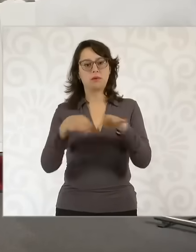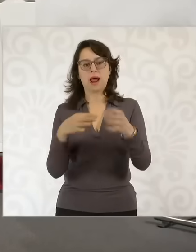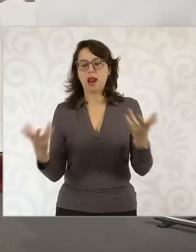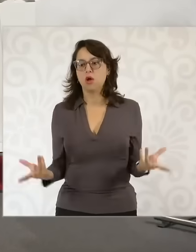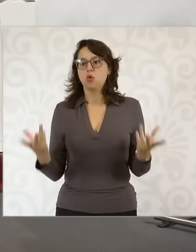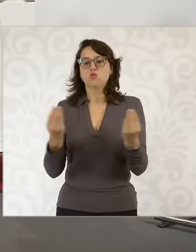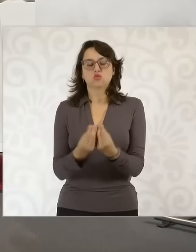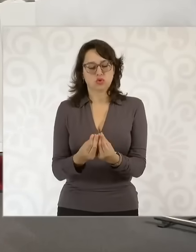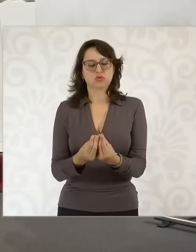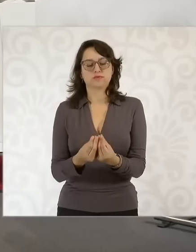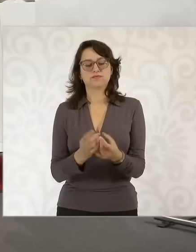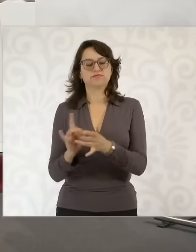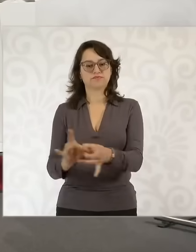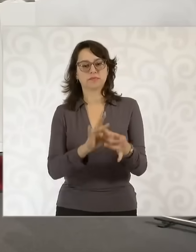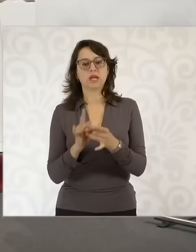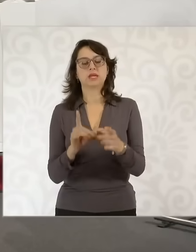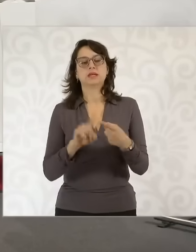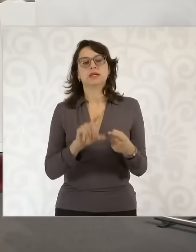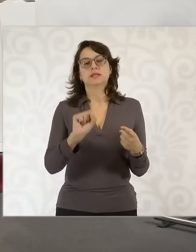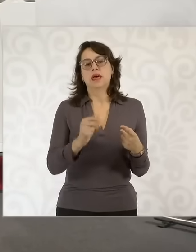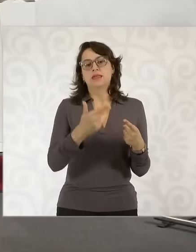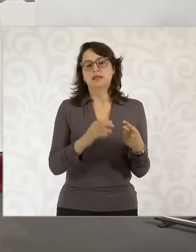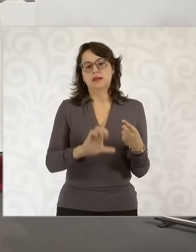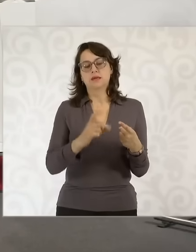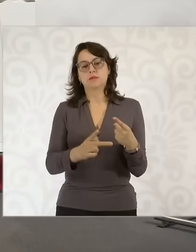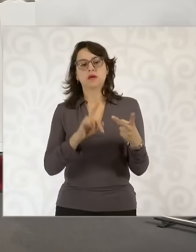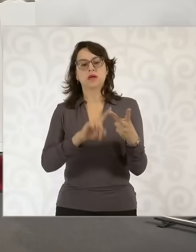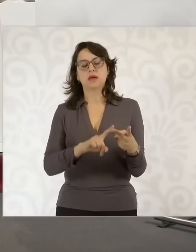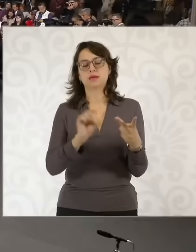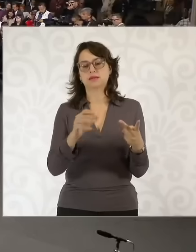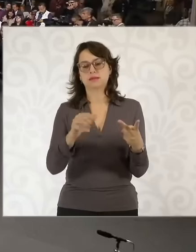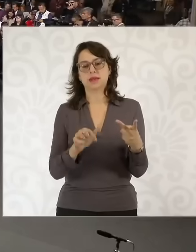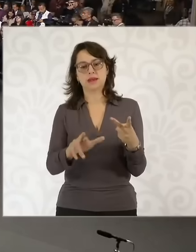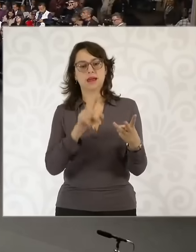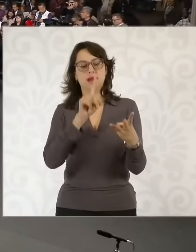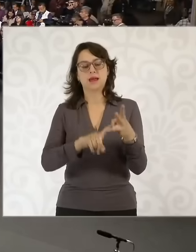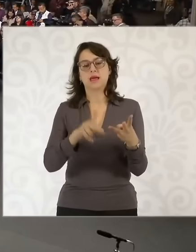Secretaría de Hacienda, la Secretaría de Energía, de Petró los Mexicanos, de manobras, eh con la